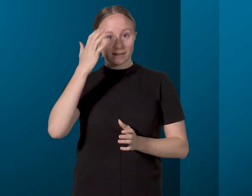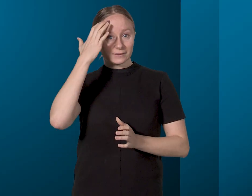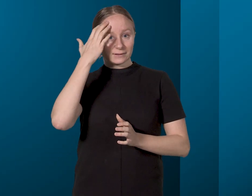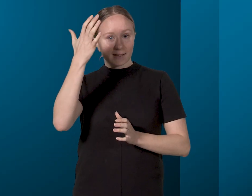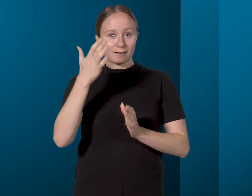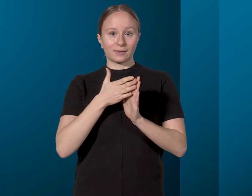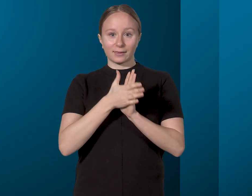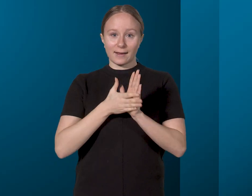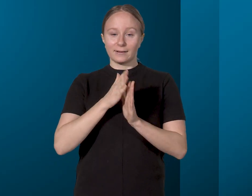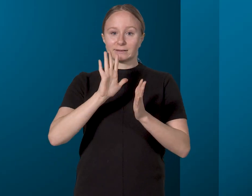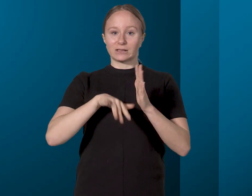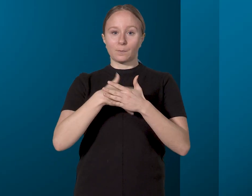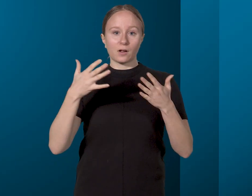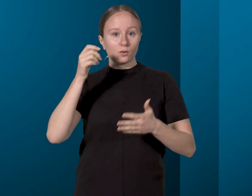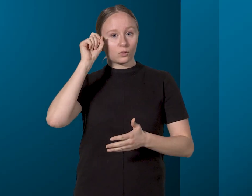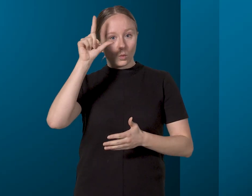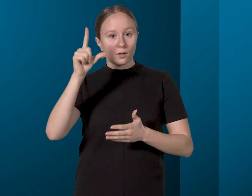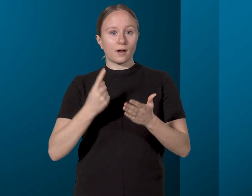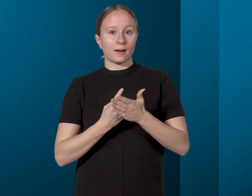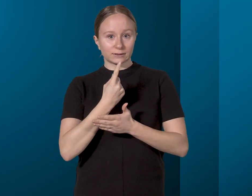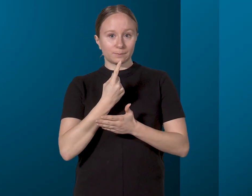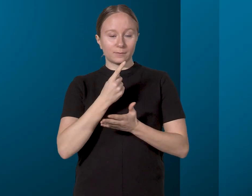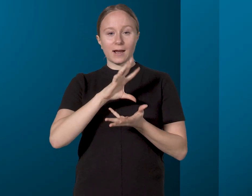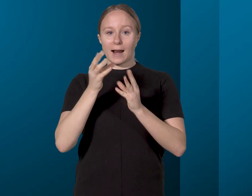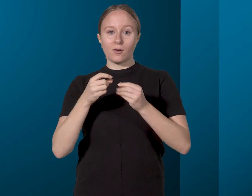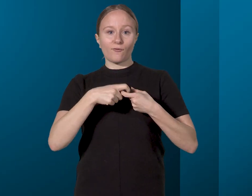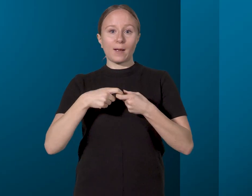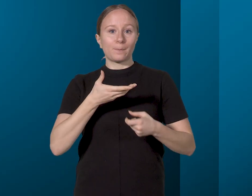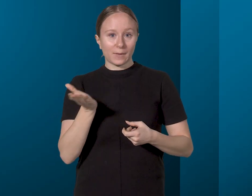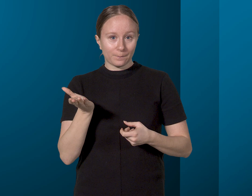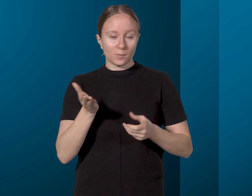HELsign, den teckenspråkiga kulturhändelsen för hela familjen, -